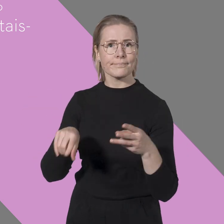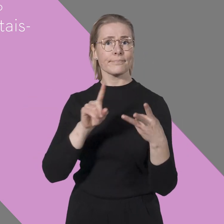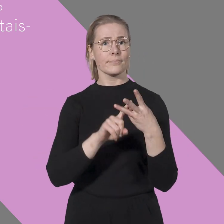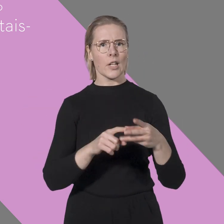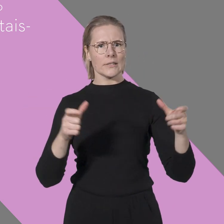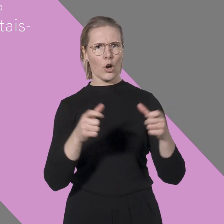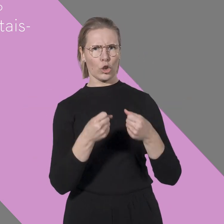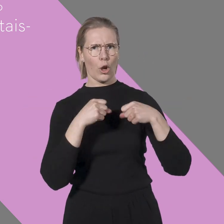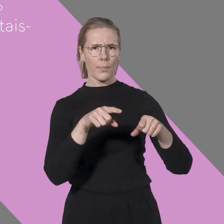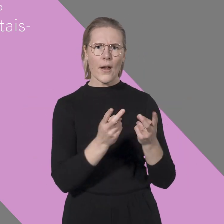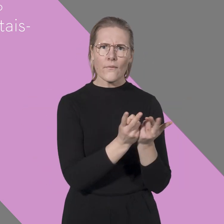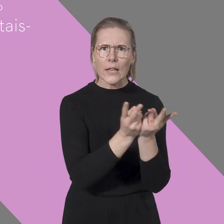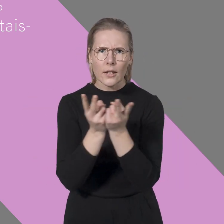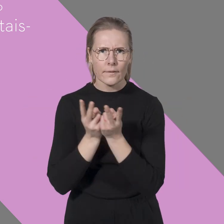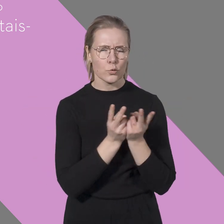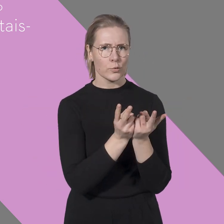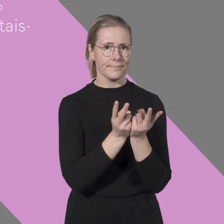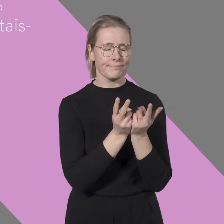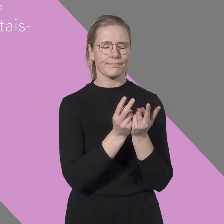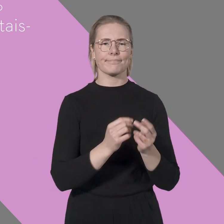sekä yhdenvertaisuutta järjestötoiminnassa.